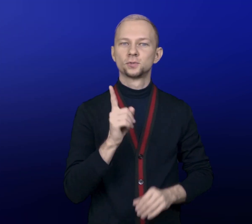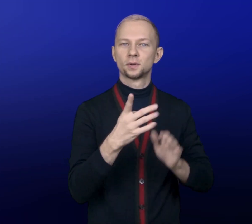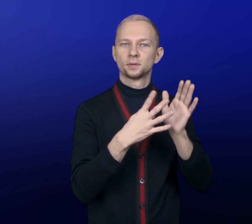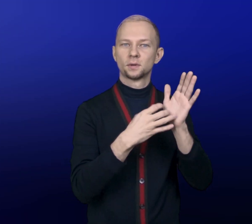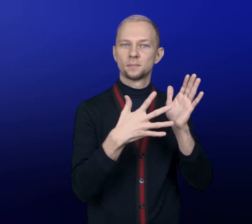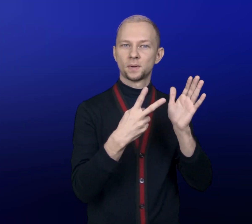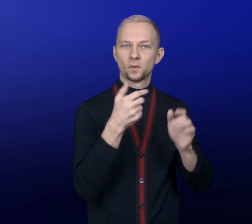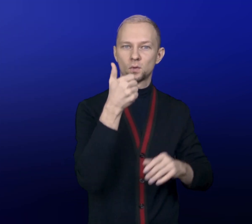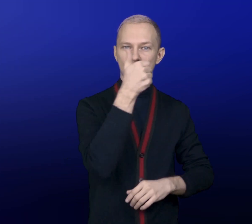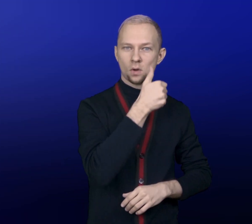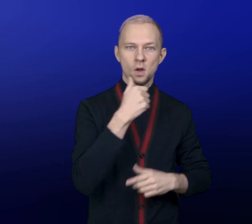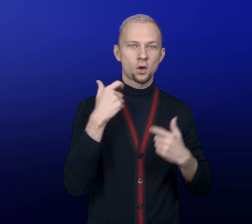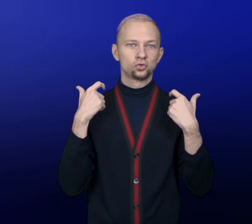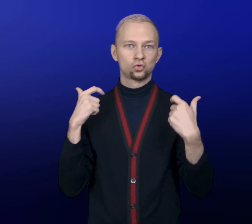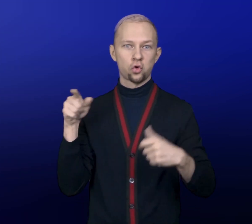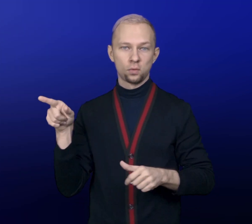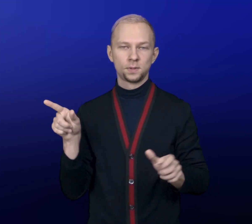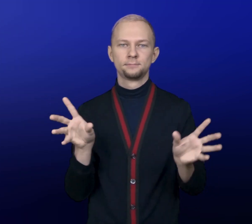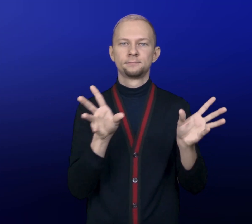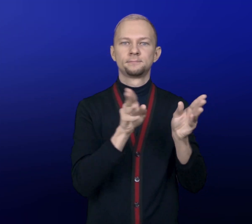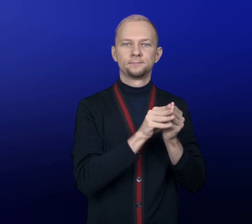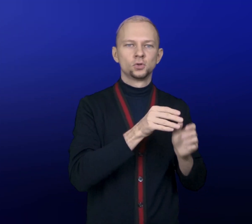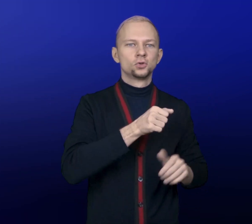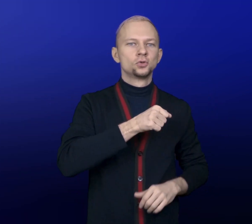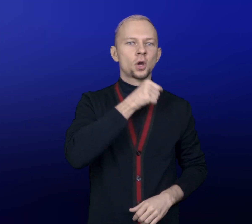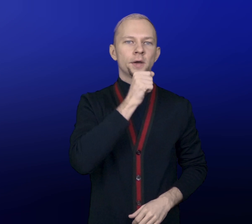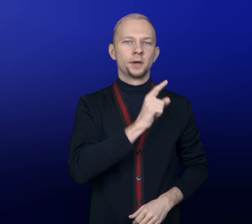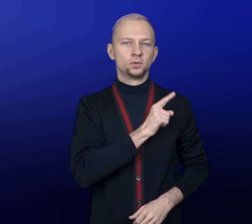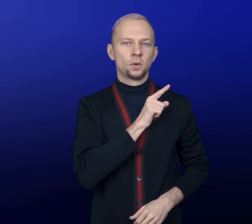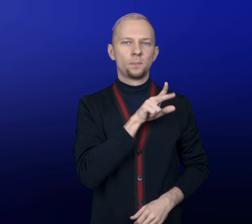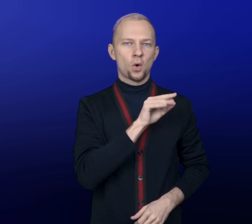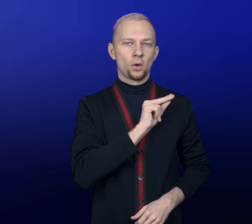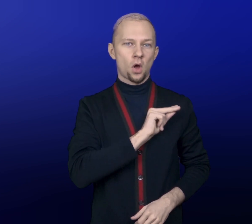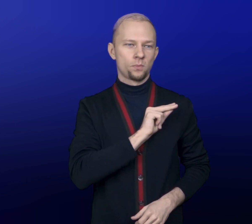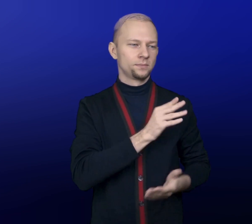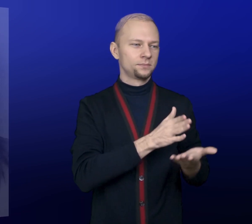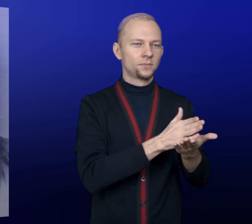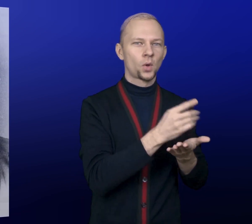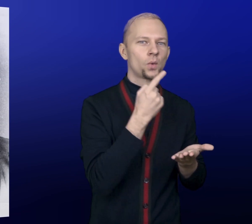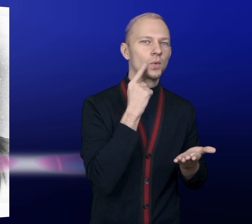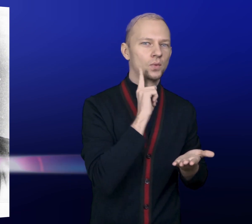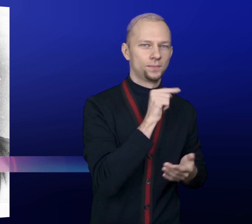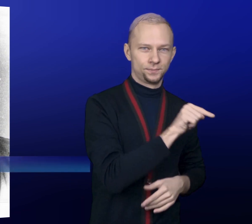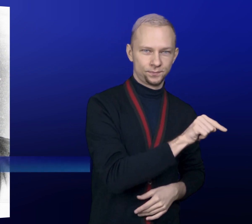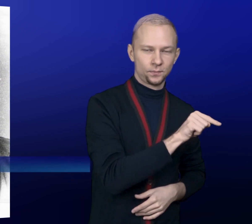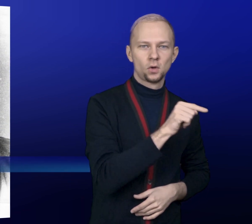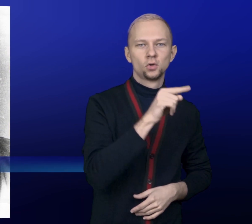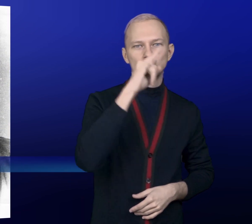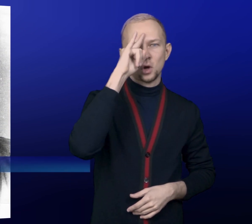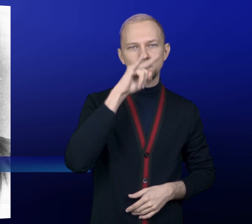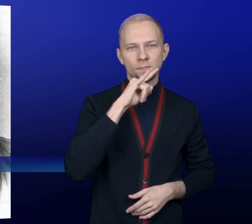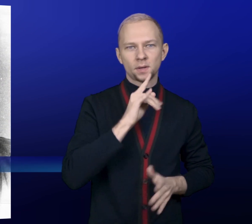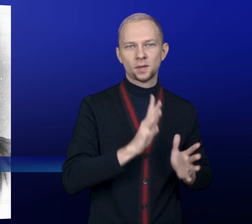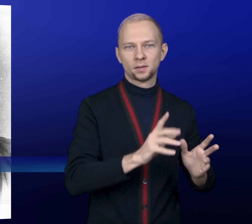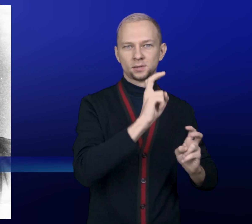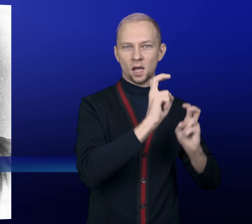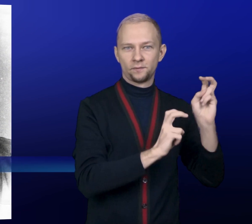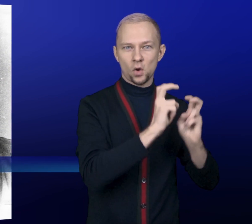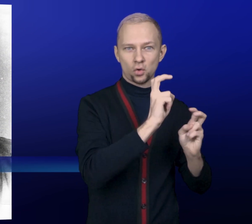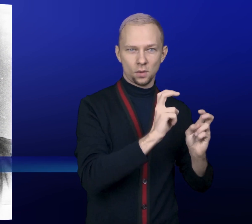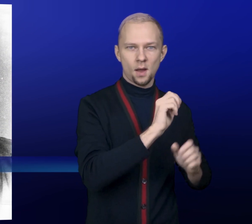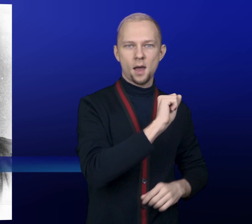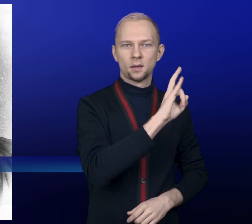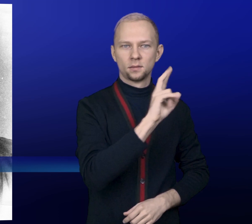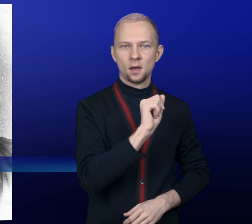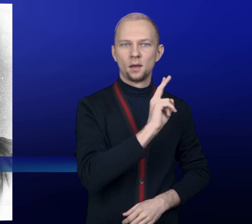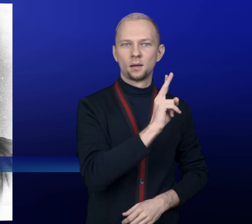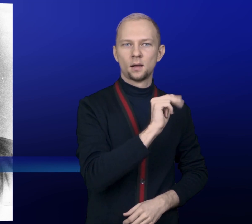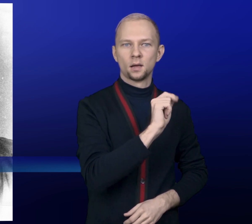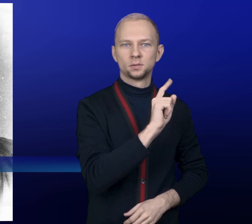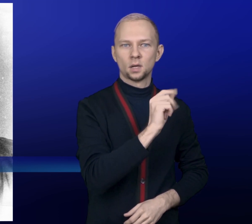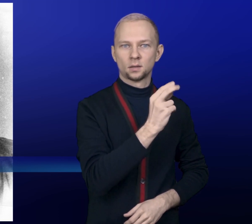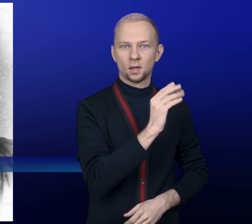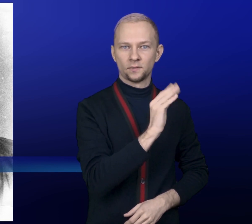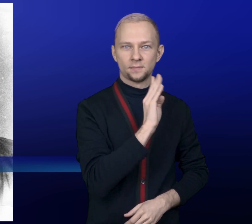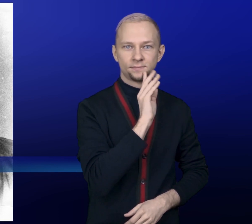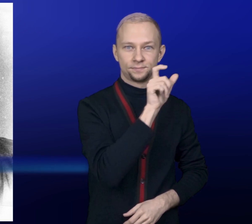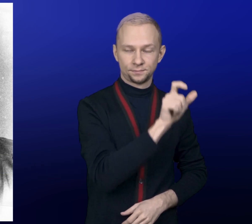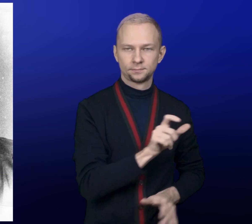В 1952 году Иосиф Шуб совместно со старшим инструктором по работе с глухими ЧТЗ Анной Казанцевой